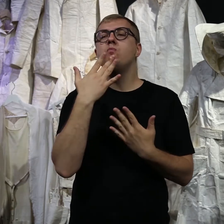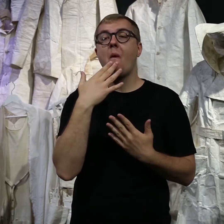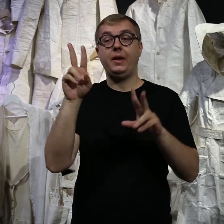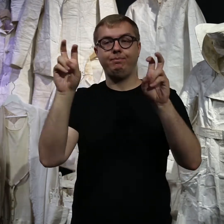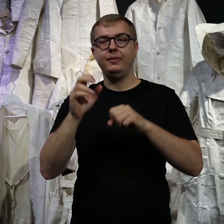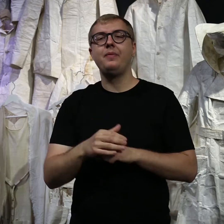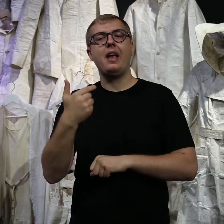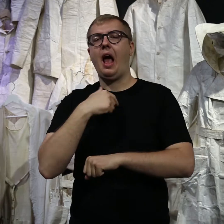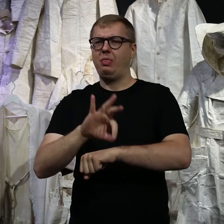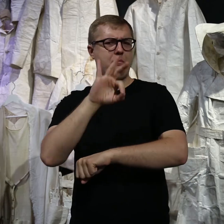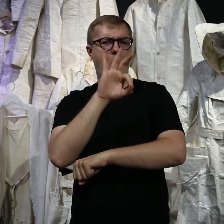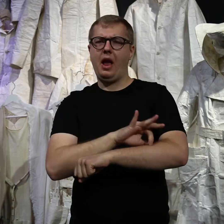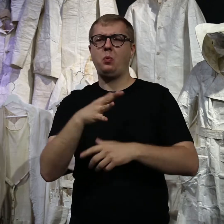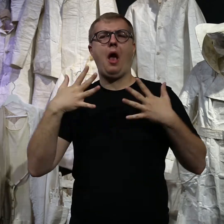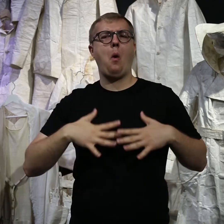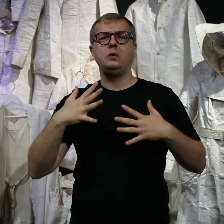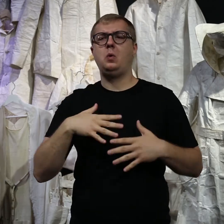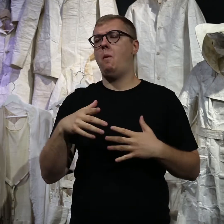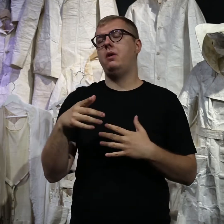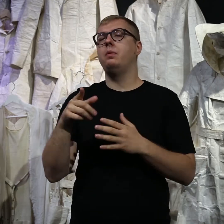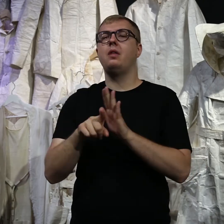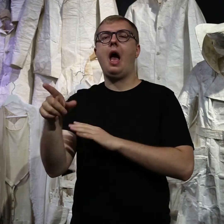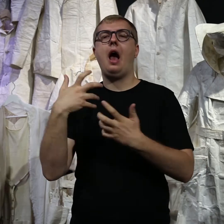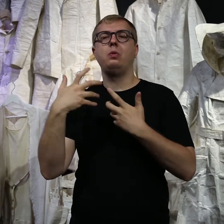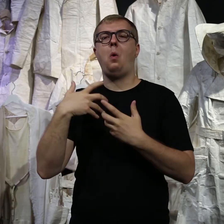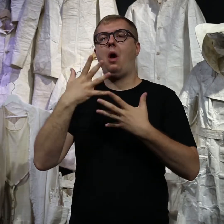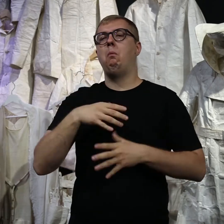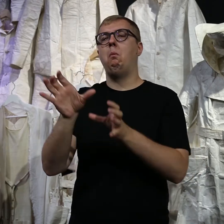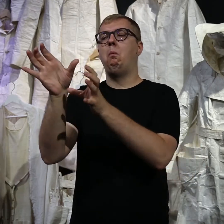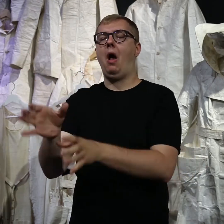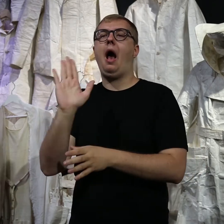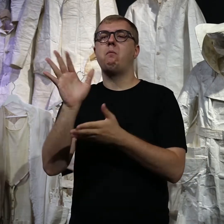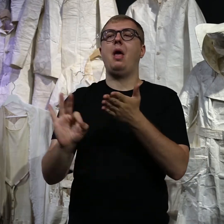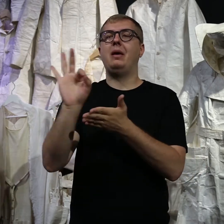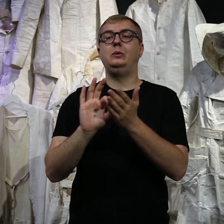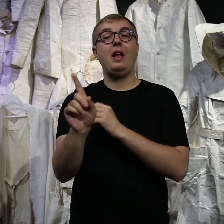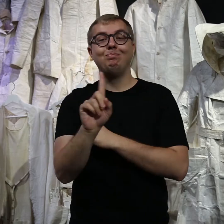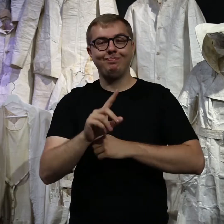Mówił, że „nie projektuje kostiumów, tylko robi je na aktorze, a potem to rysuje”.